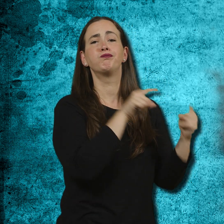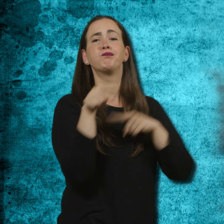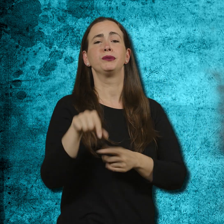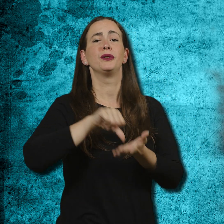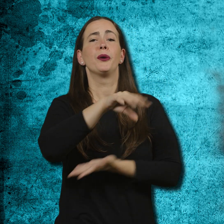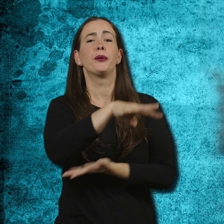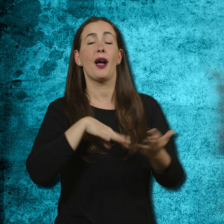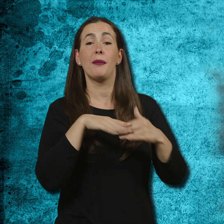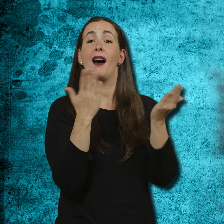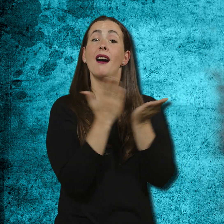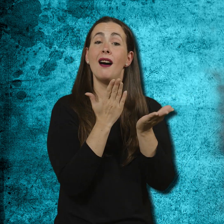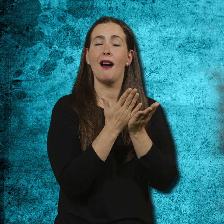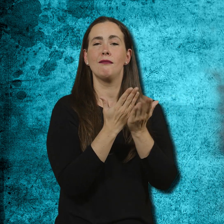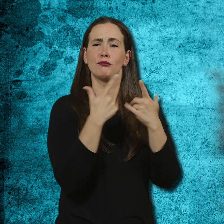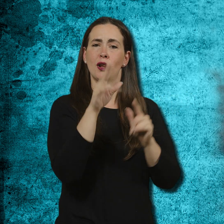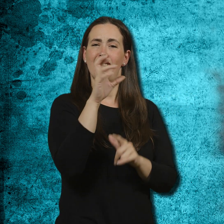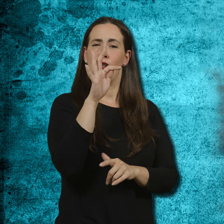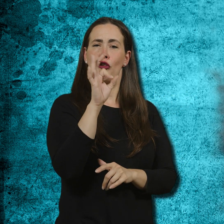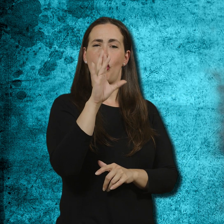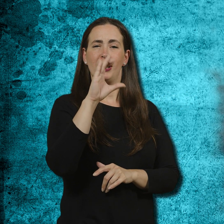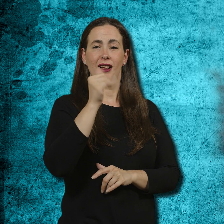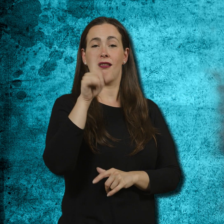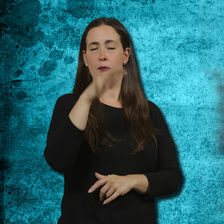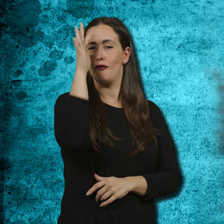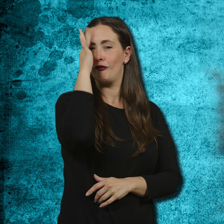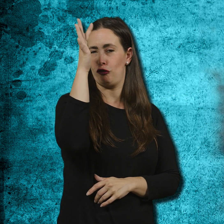Posteriorment, va partir a Barcelona per estudiar retòrica i filosofia